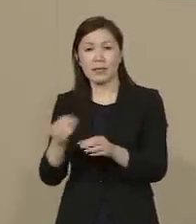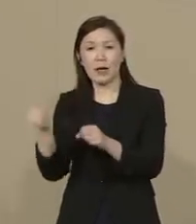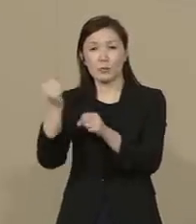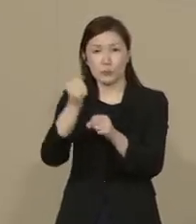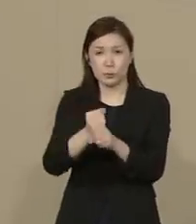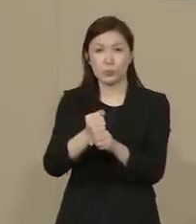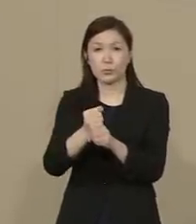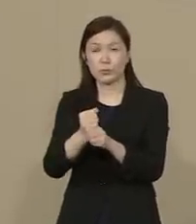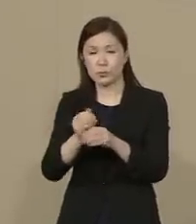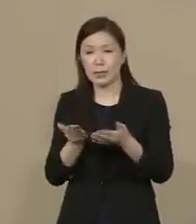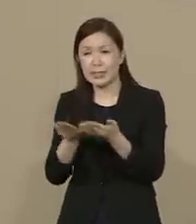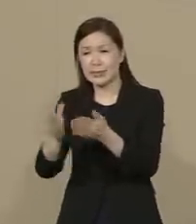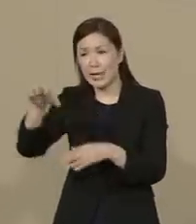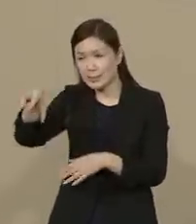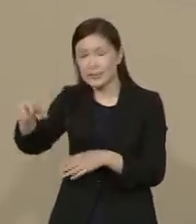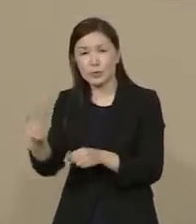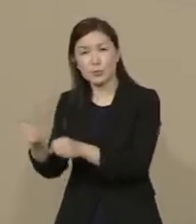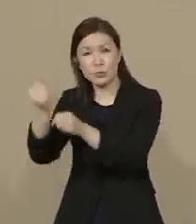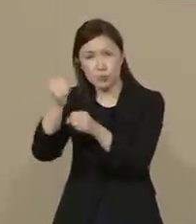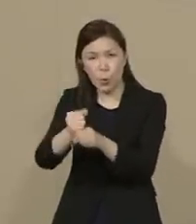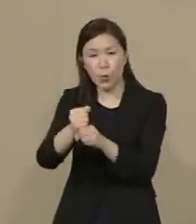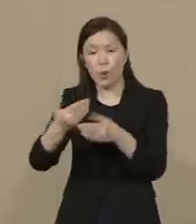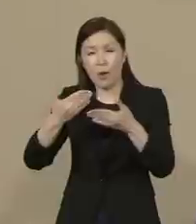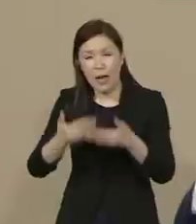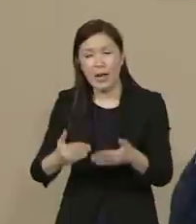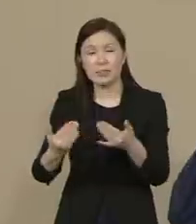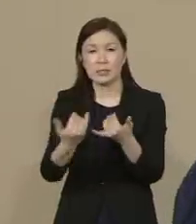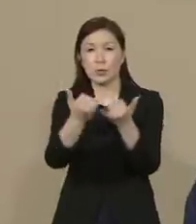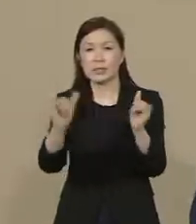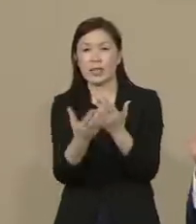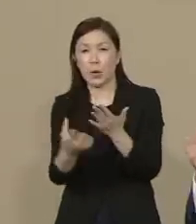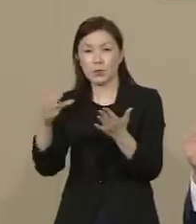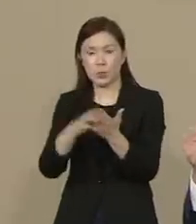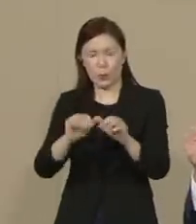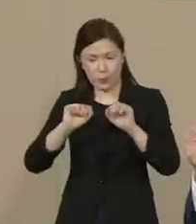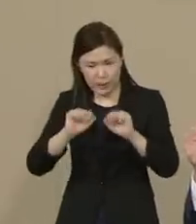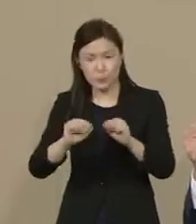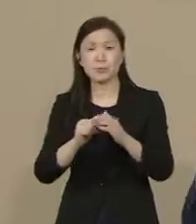被災地復興・安心の社会保障を やり抜きます